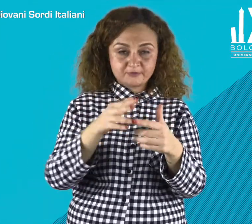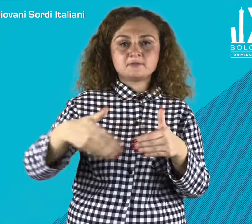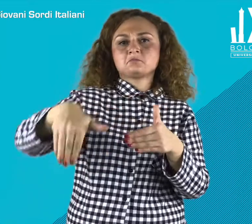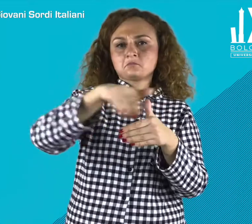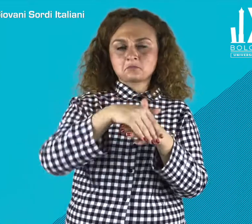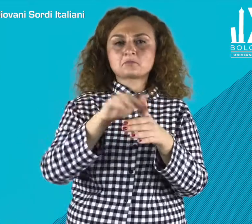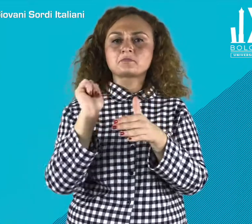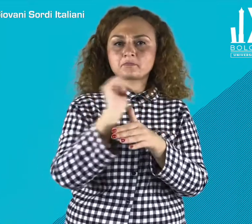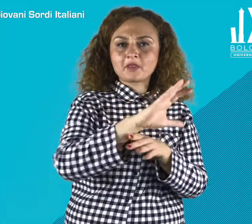inviare a questa email: